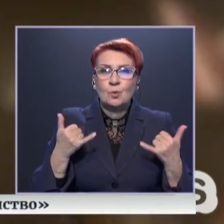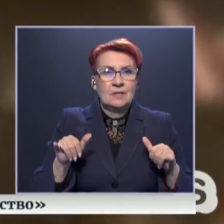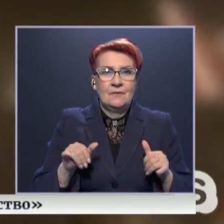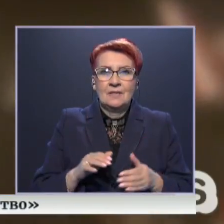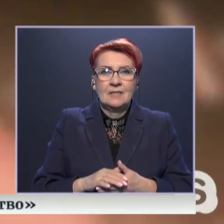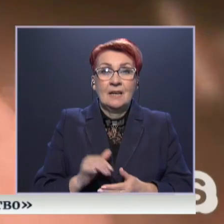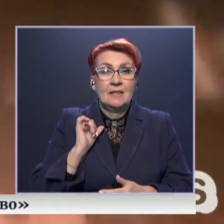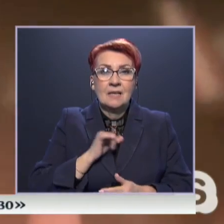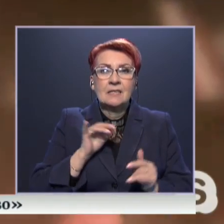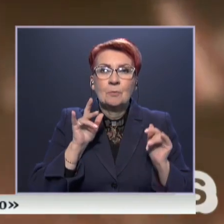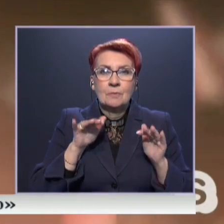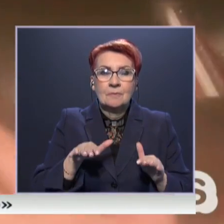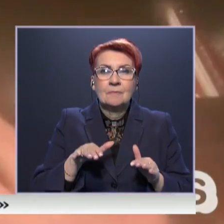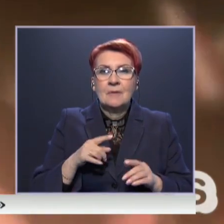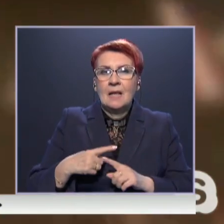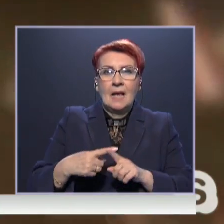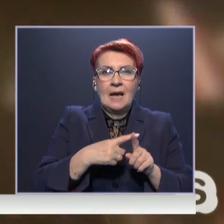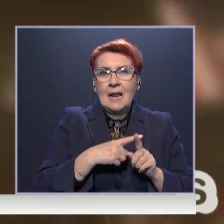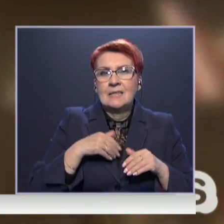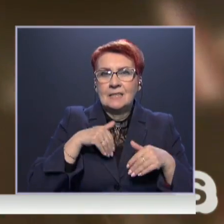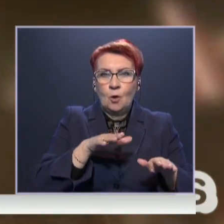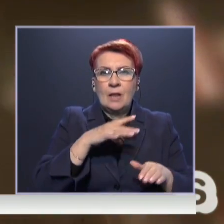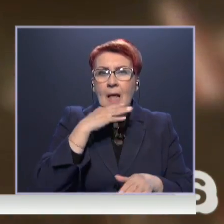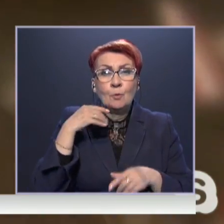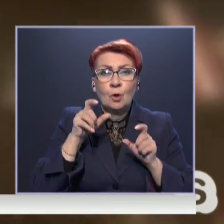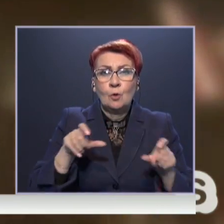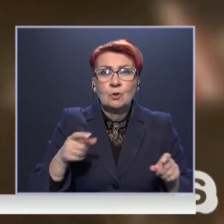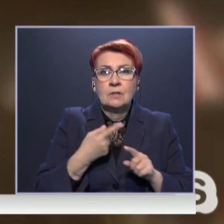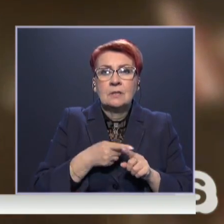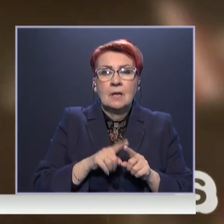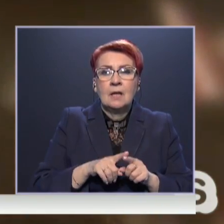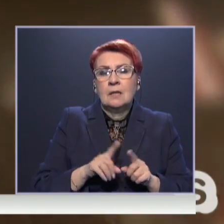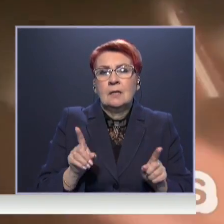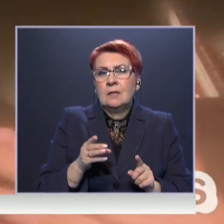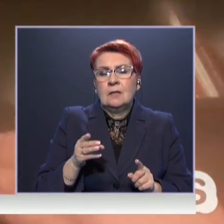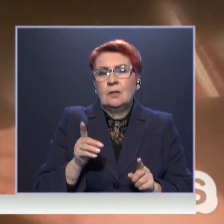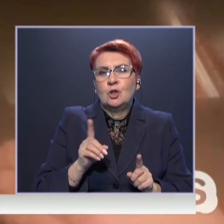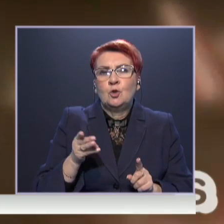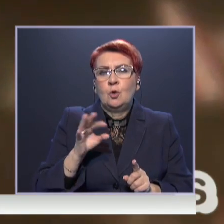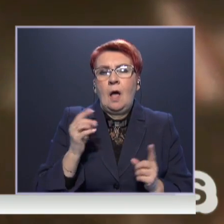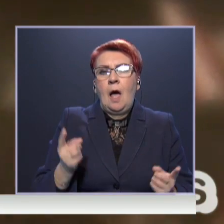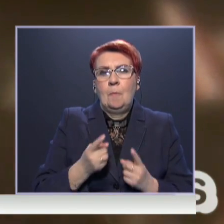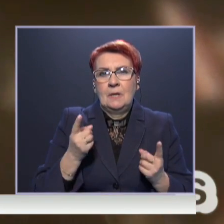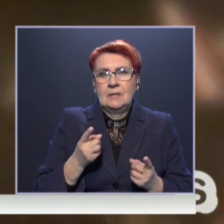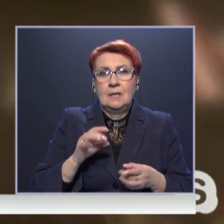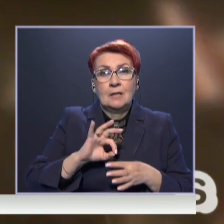самом деле вот Крестный ход для многих людей это нечто облыденное Да ну сложно православного удивить